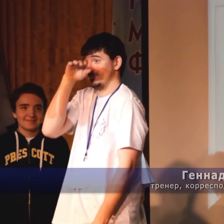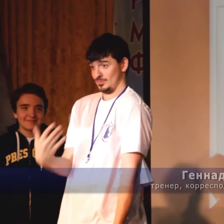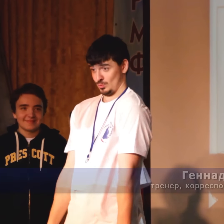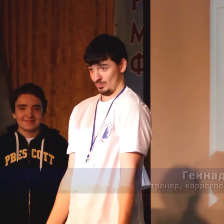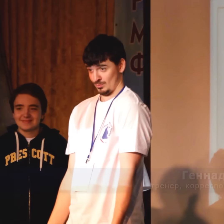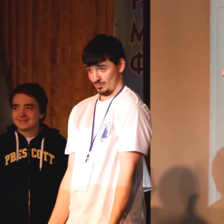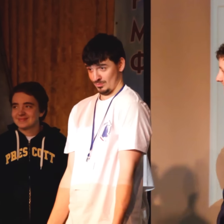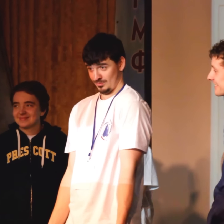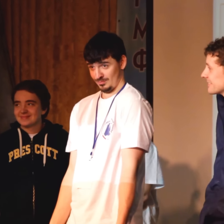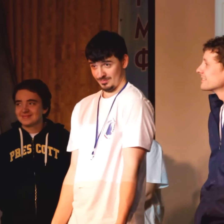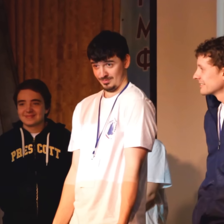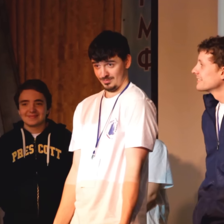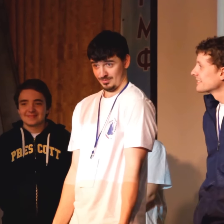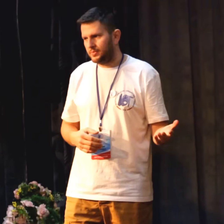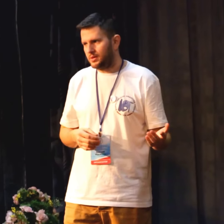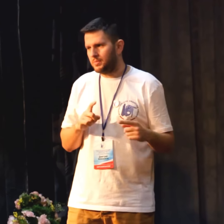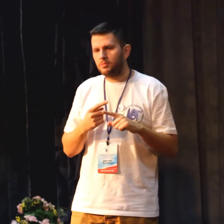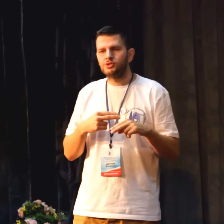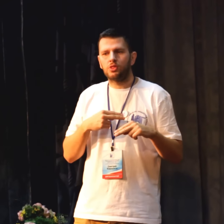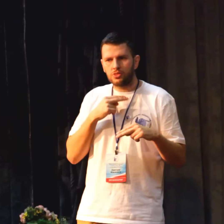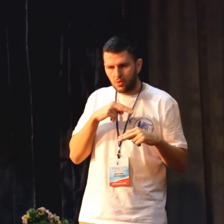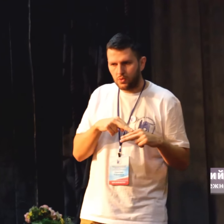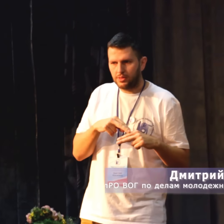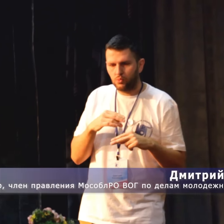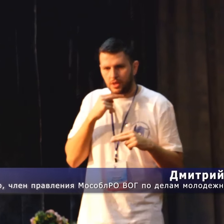участникам форума представили Тихенко и Жевжиков.